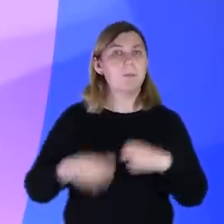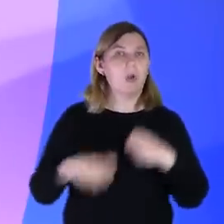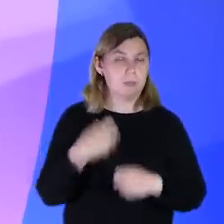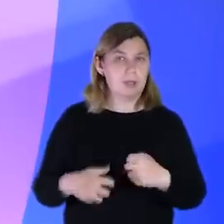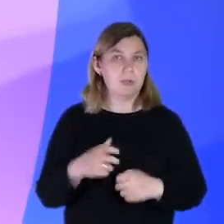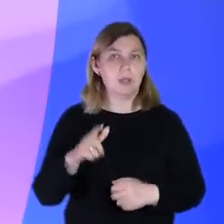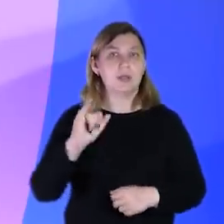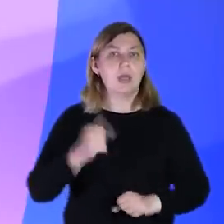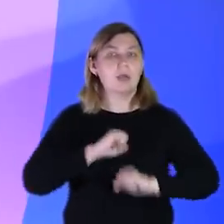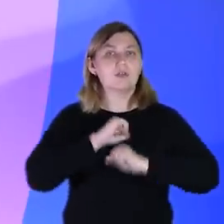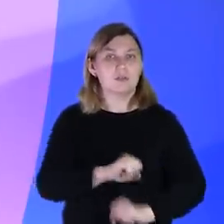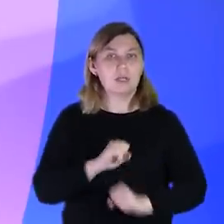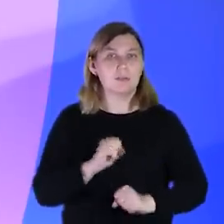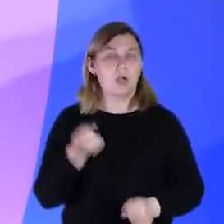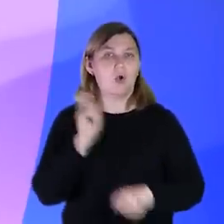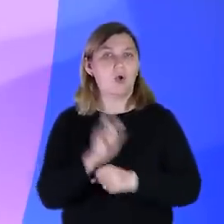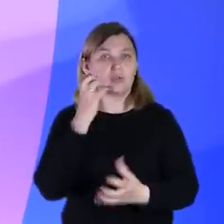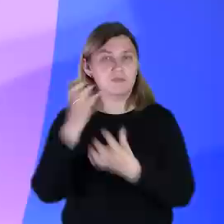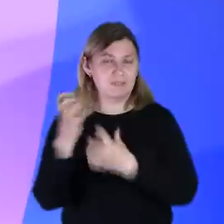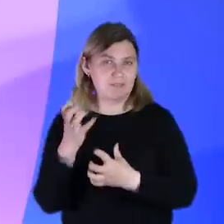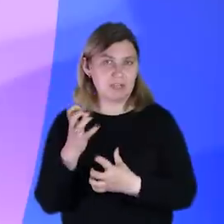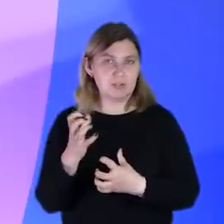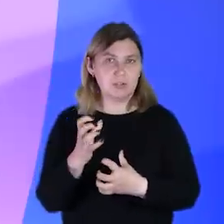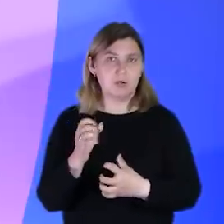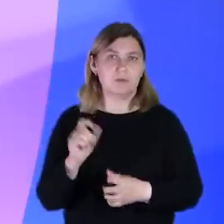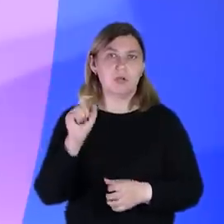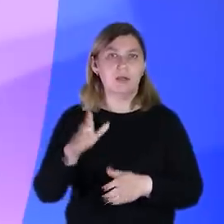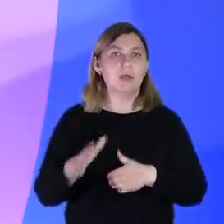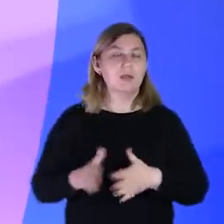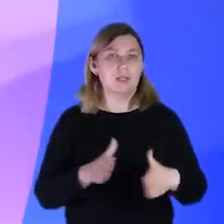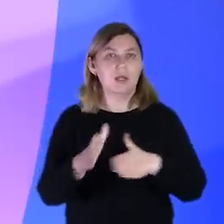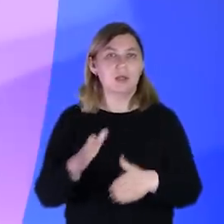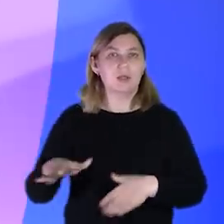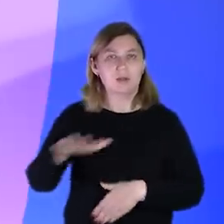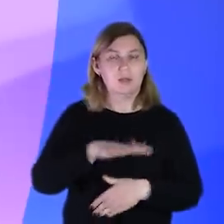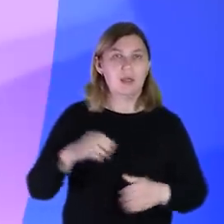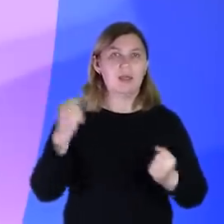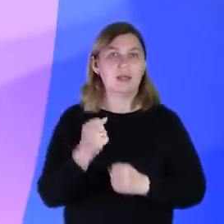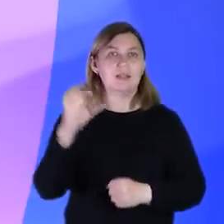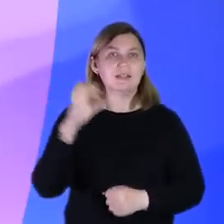jakim było zabezpieczenie kontrwywiadowcze prac prowadzonych przy rejonie umocnionym "Sarny".